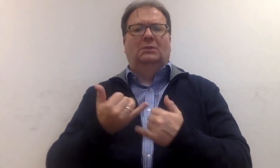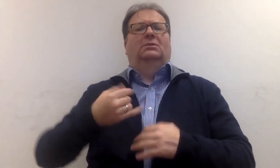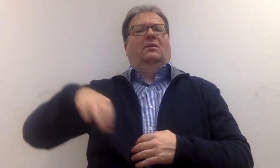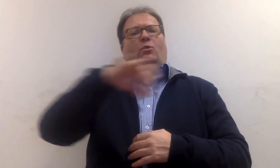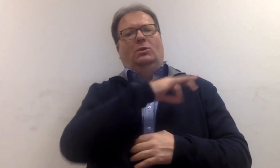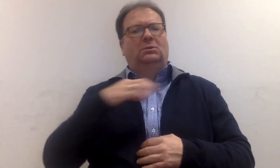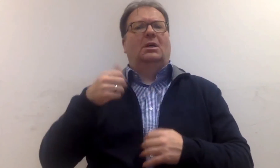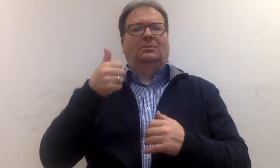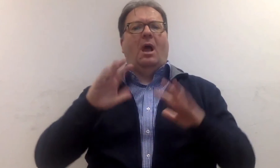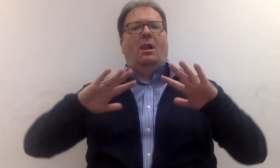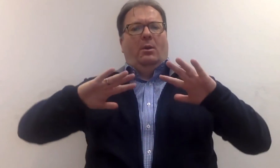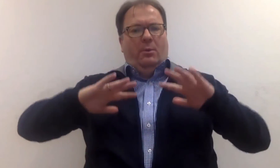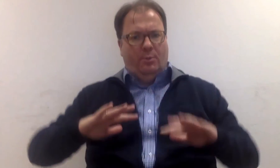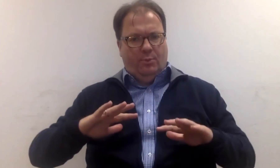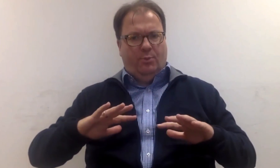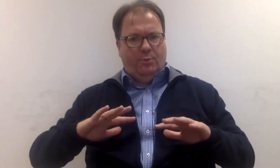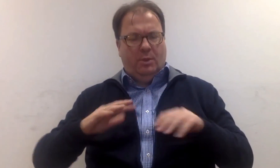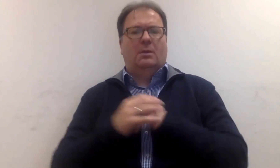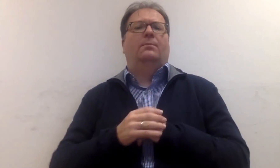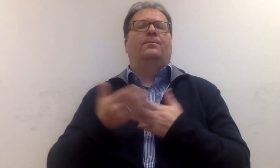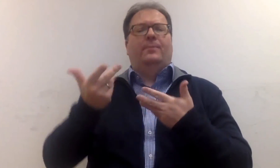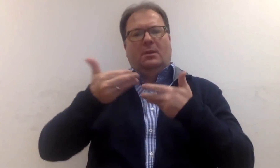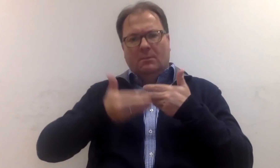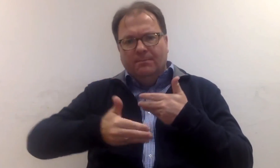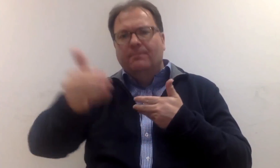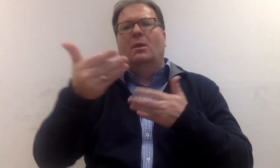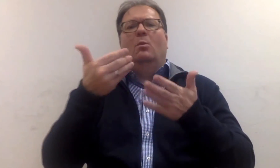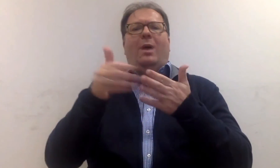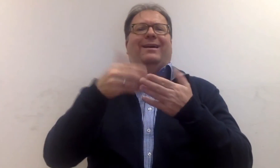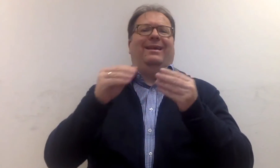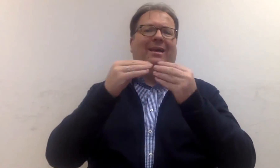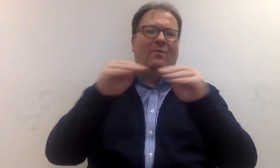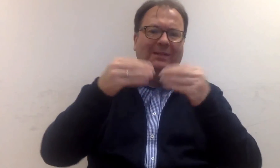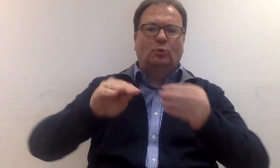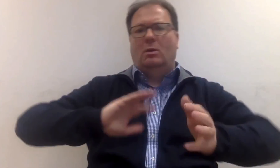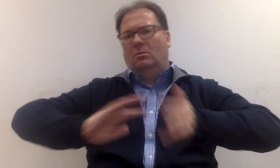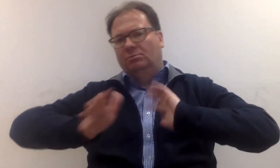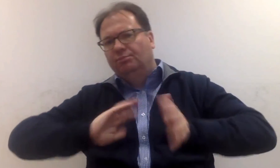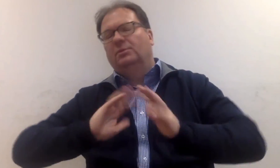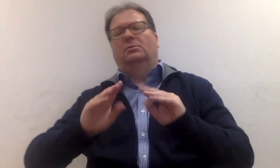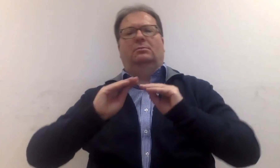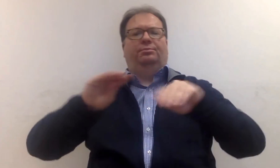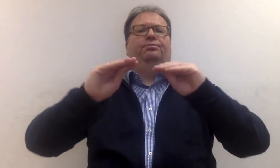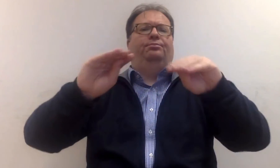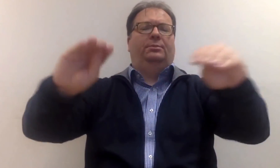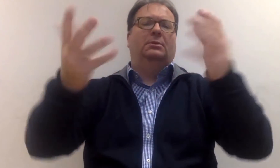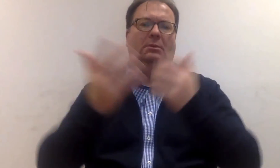Jetzt müssen wir erstmal innehalten. In der nächsten Zeit werden wir weitere Infos bringen, auch in Gebärdensprache.